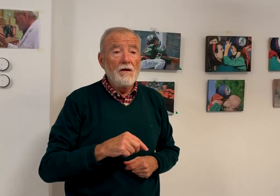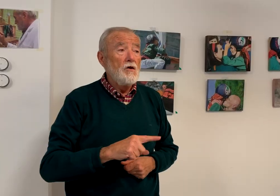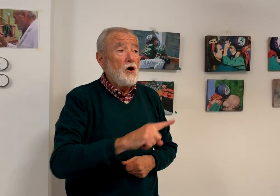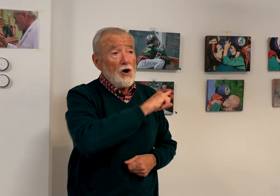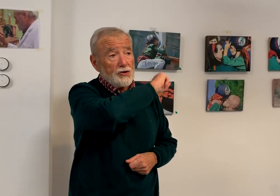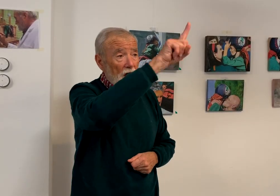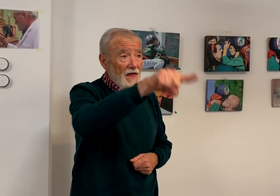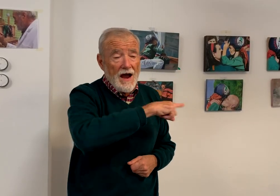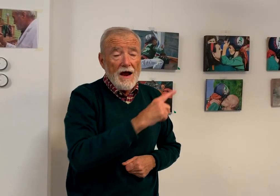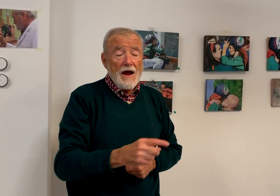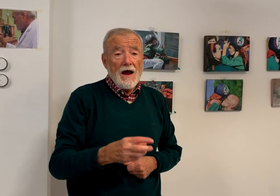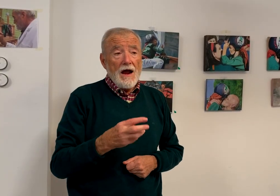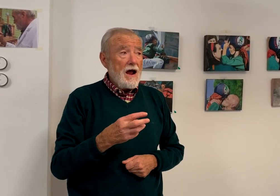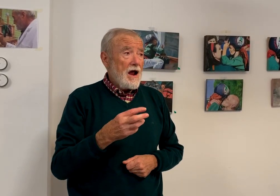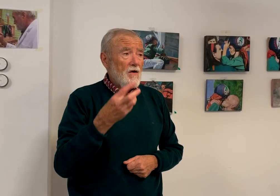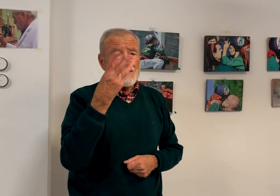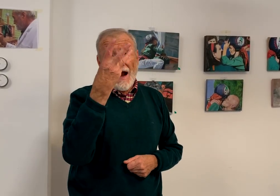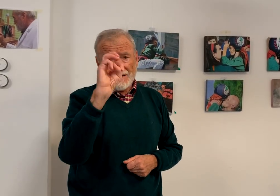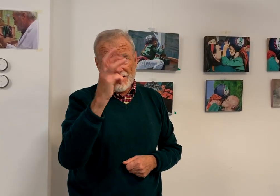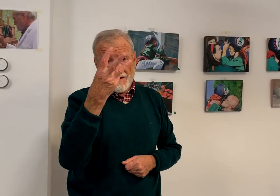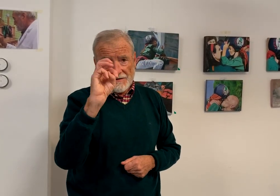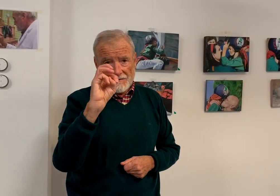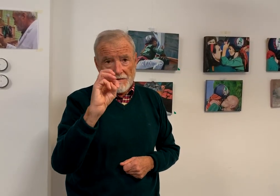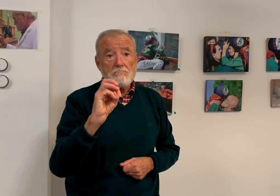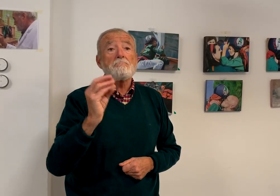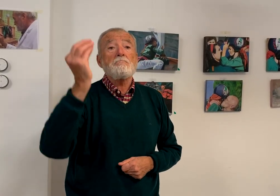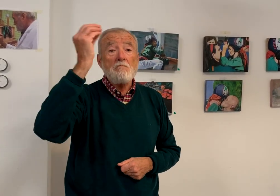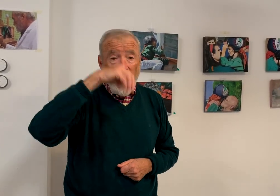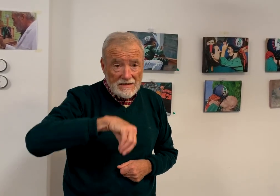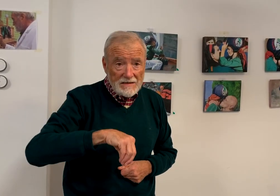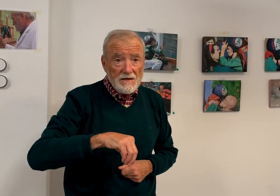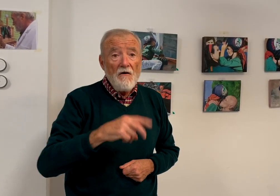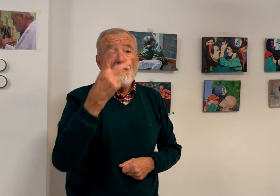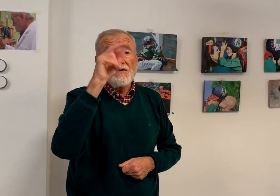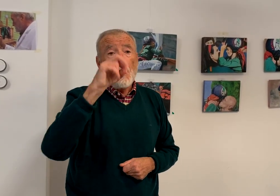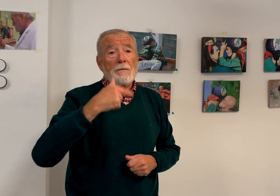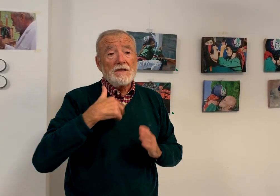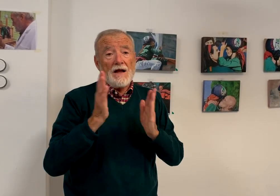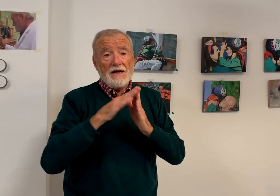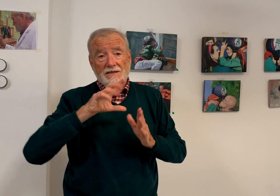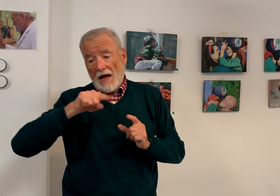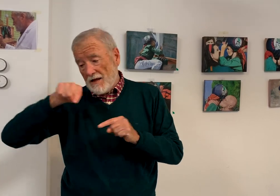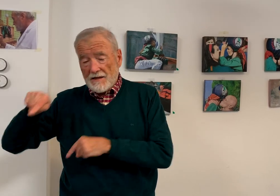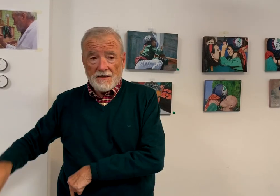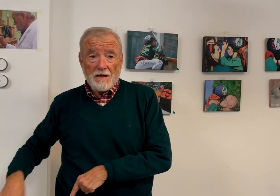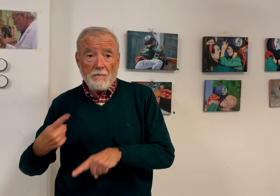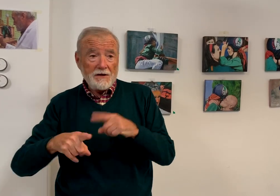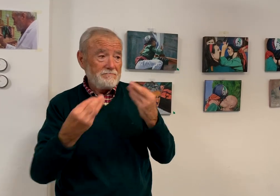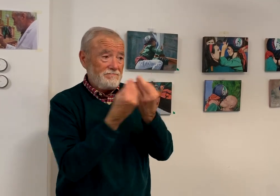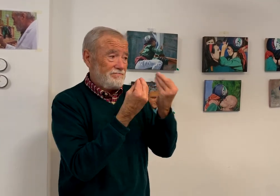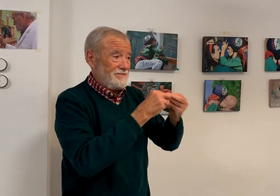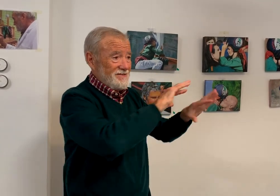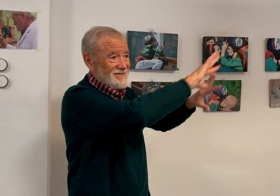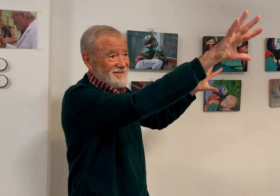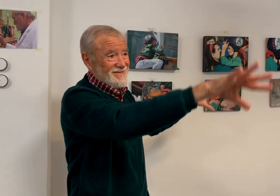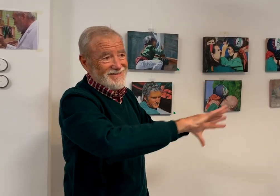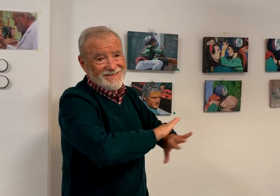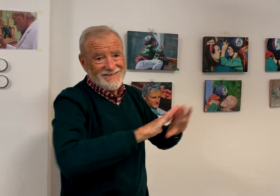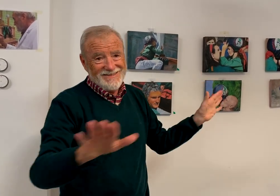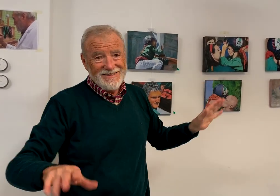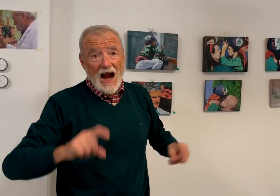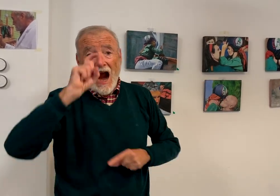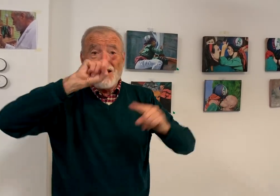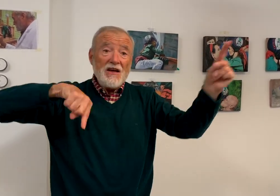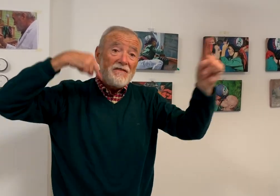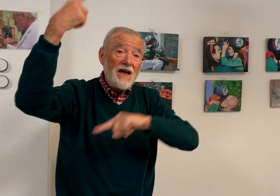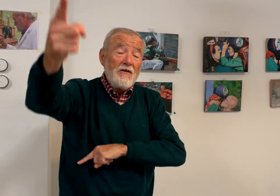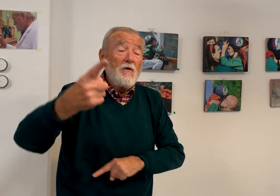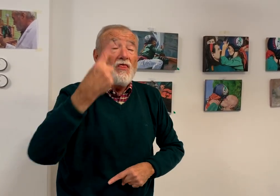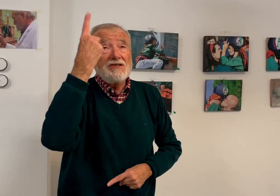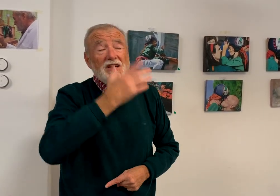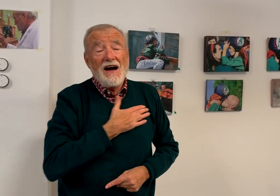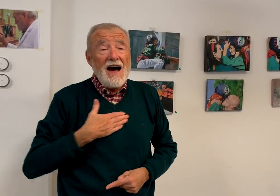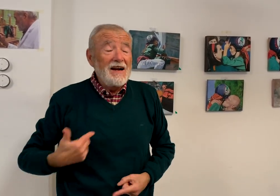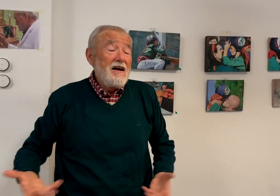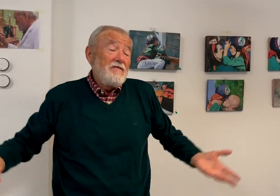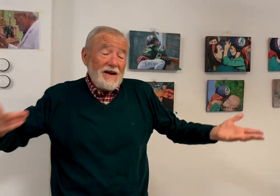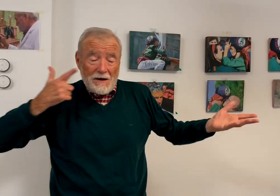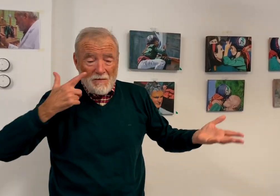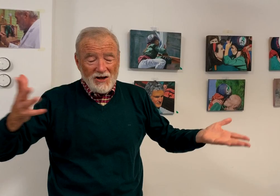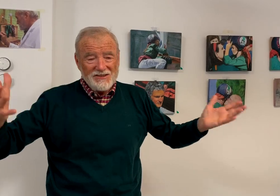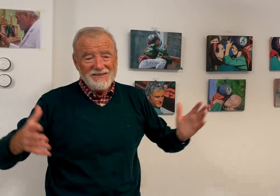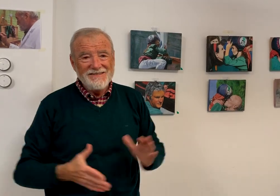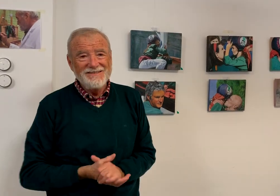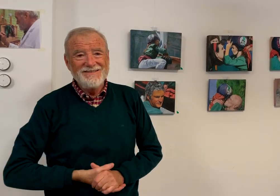En total hay unos 30, en mi casa hay 20 más, no están aqui porque no caben. El año que viene, si Dios quiere, más.